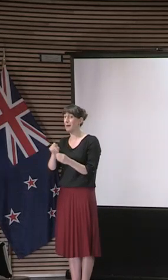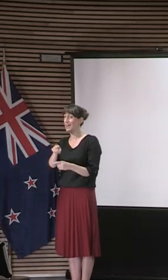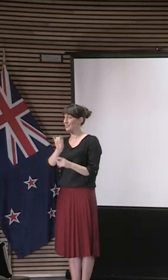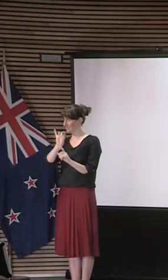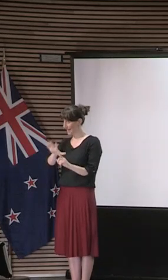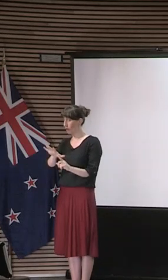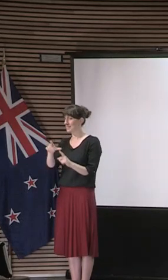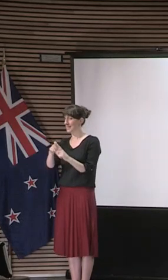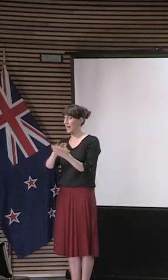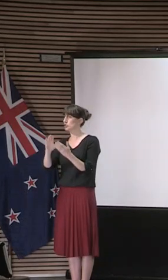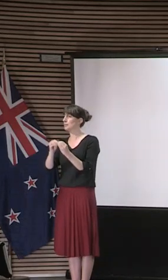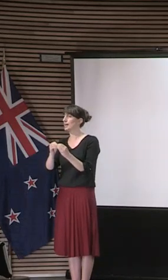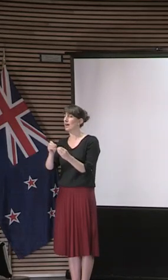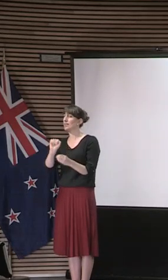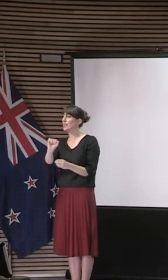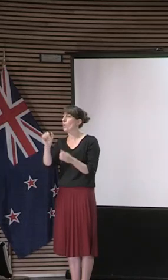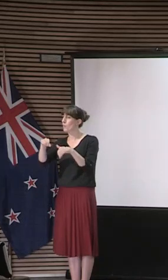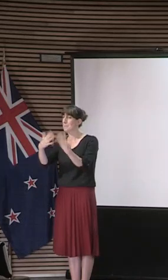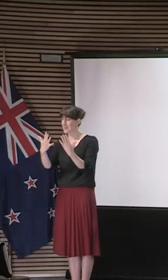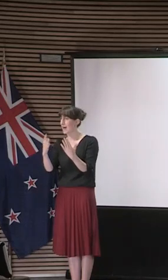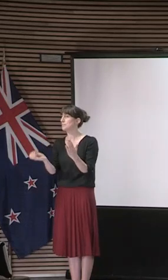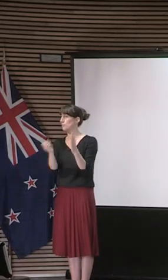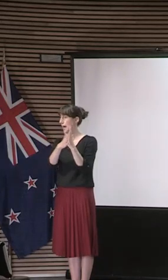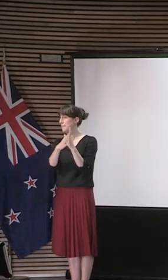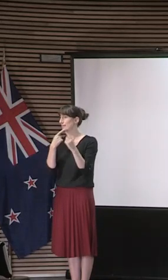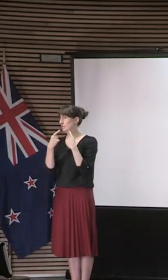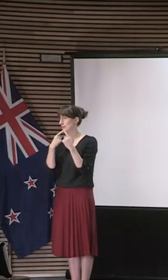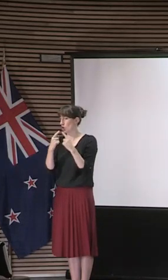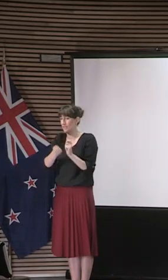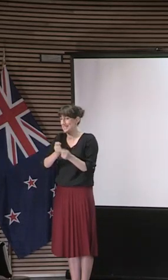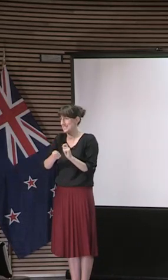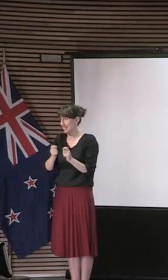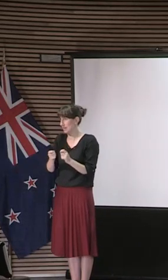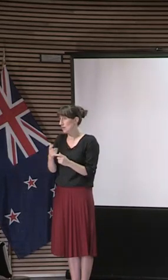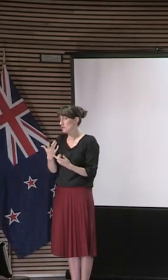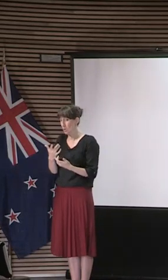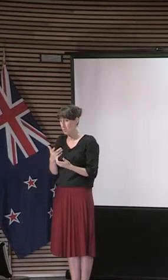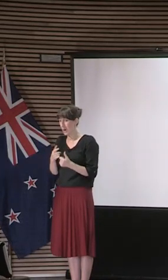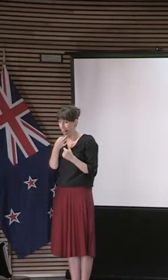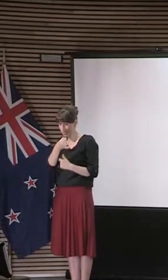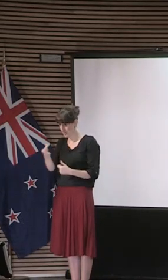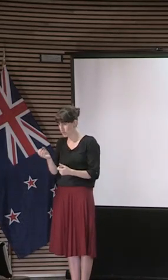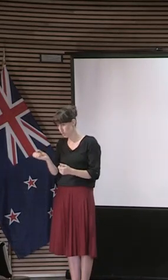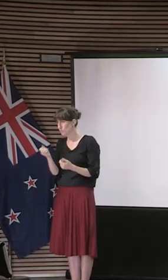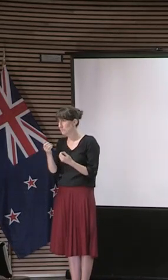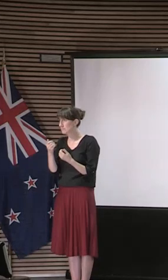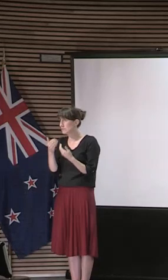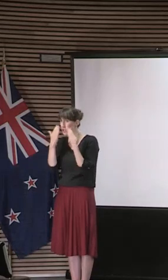whakarato. Kei etahi korero nga